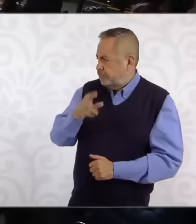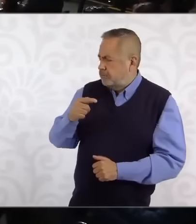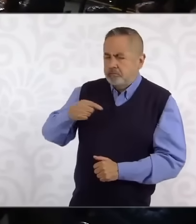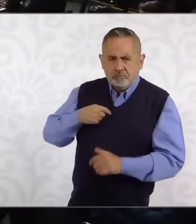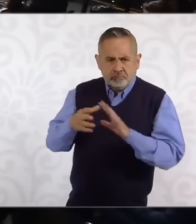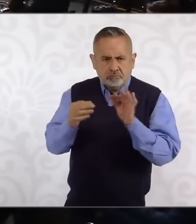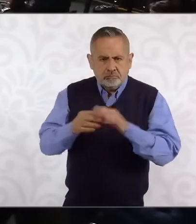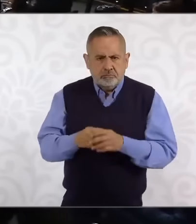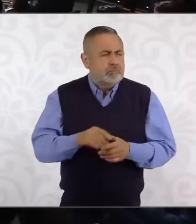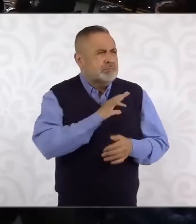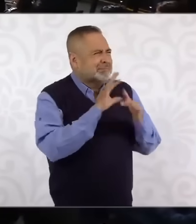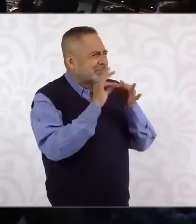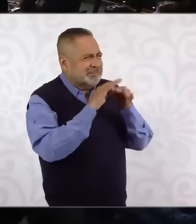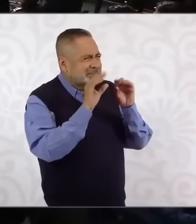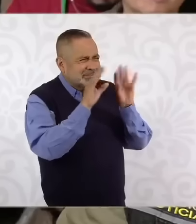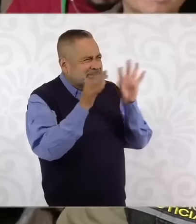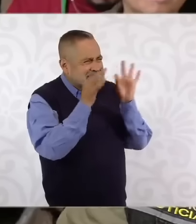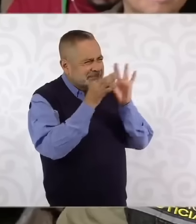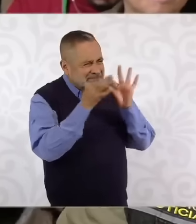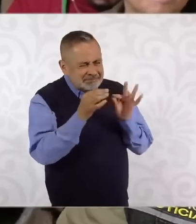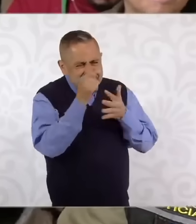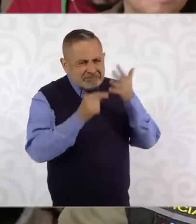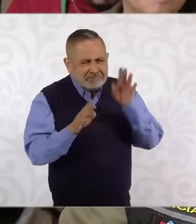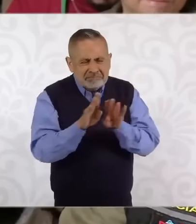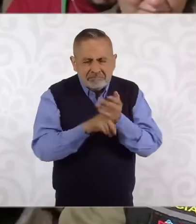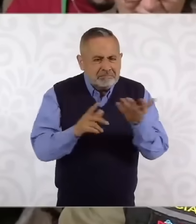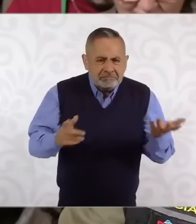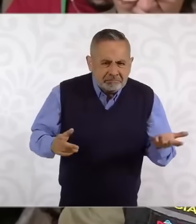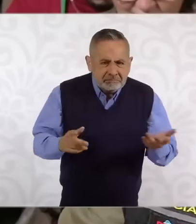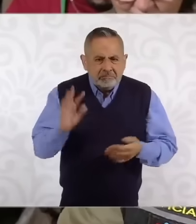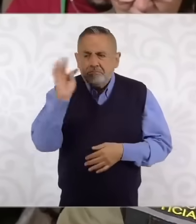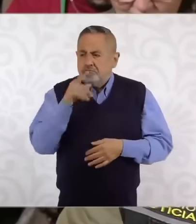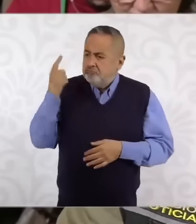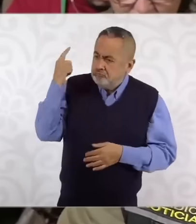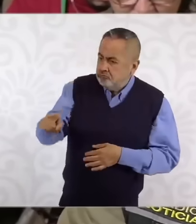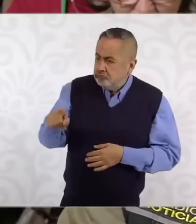pero si nos puede dar detalles cómo fue, porque si tenían una orden de capturarlo,